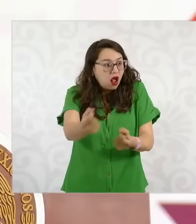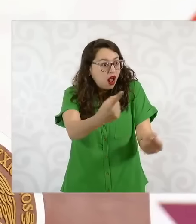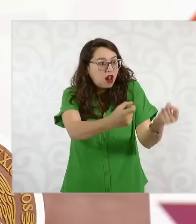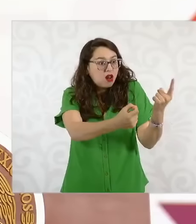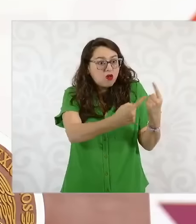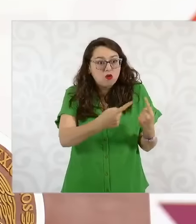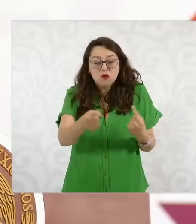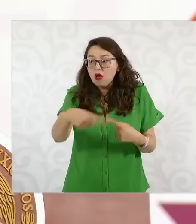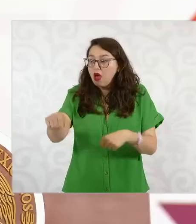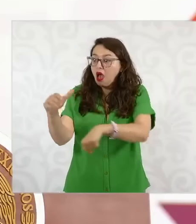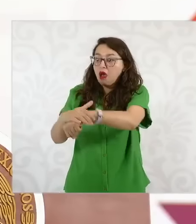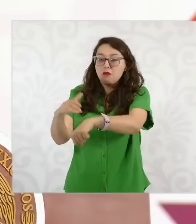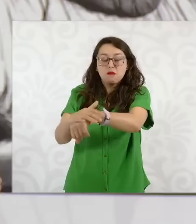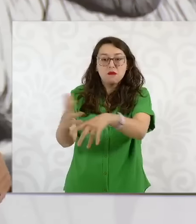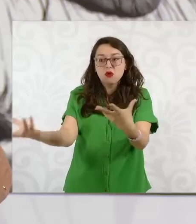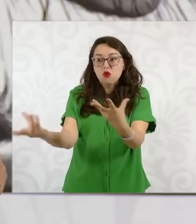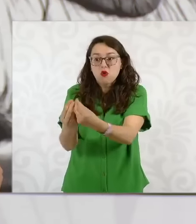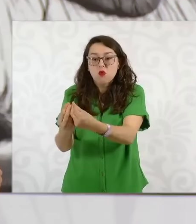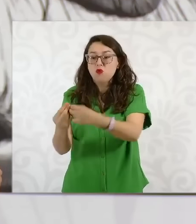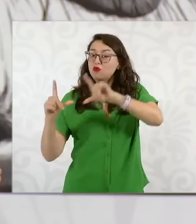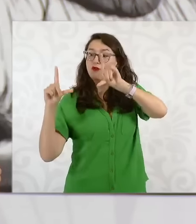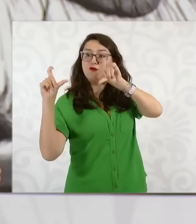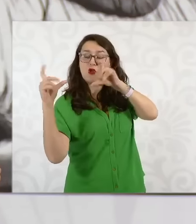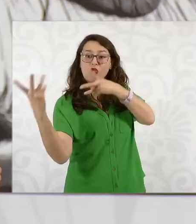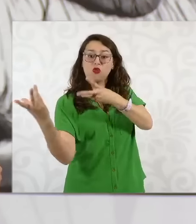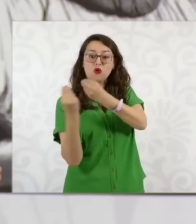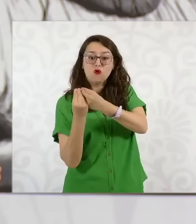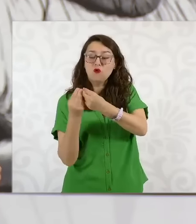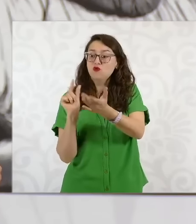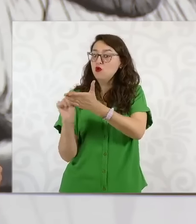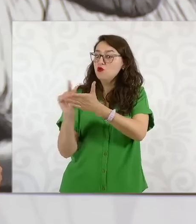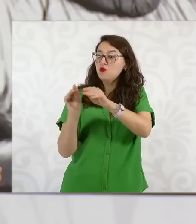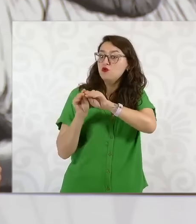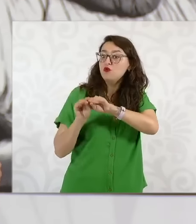los que lo levantan, los que se toman foto con él, los que lo retweitean. Bueno, ya no sé,